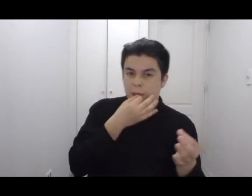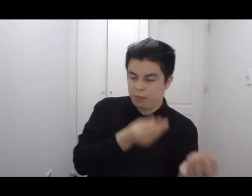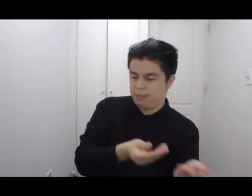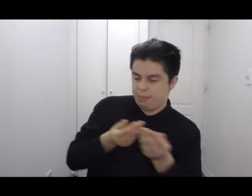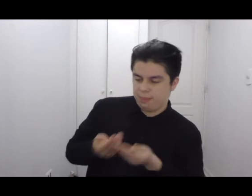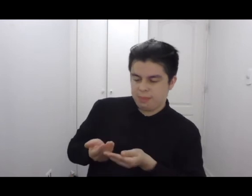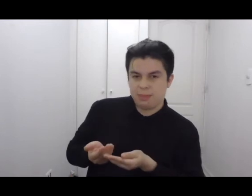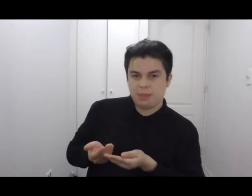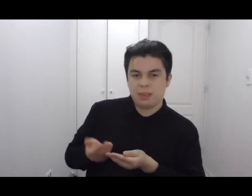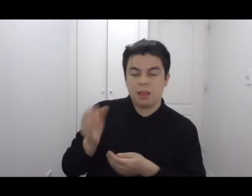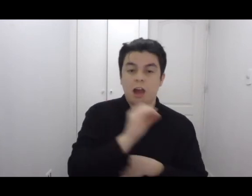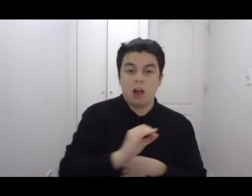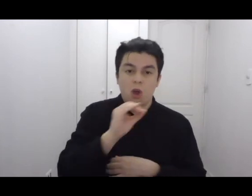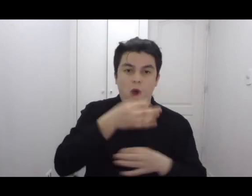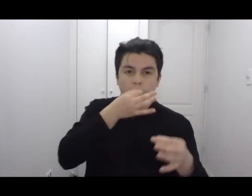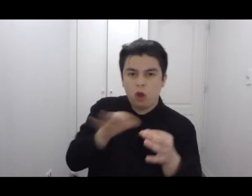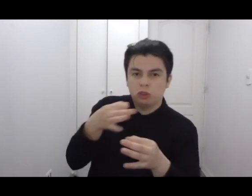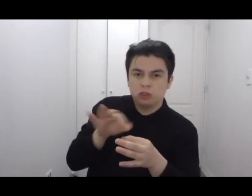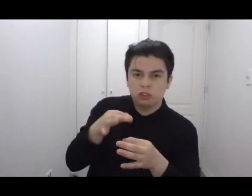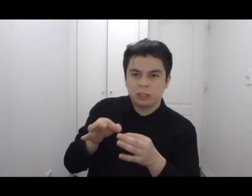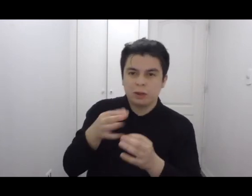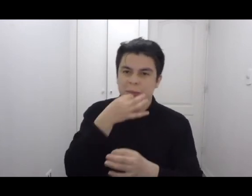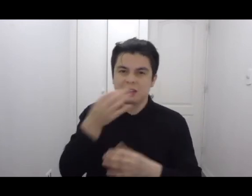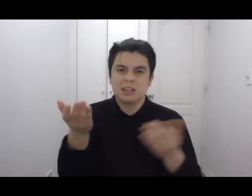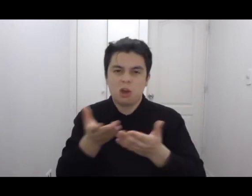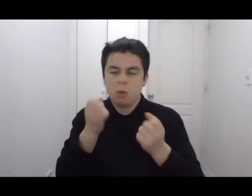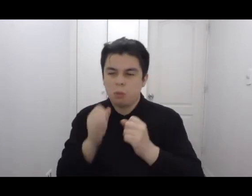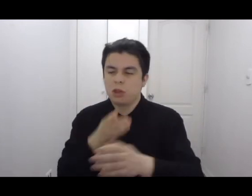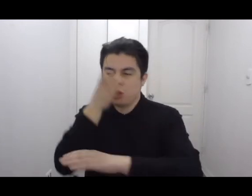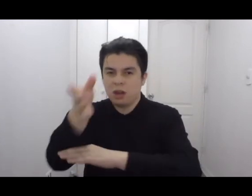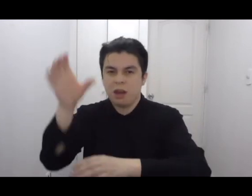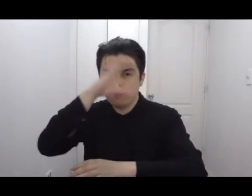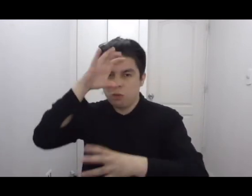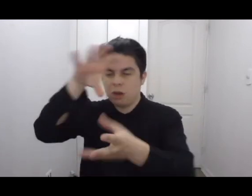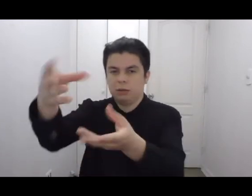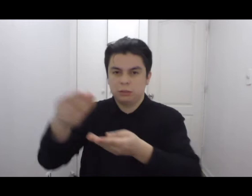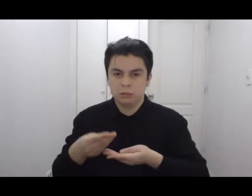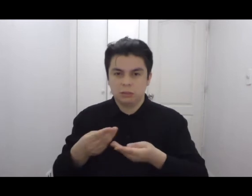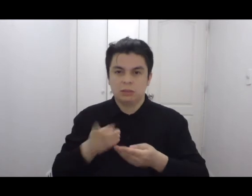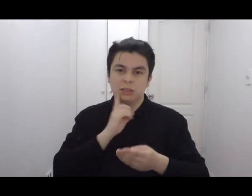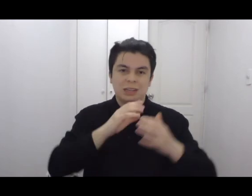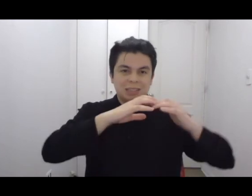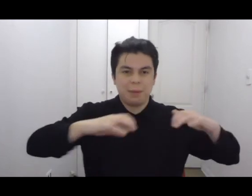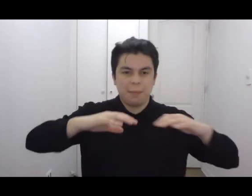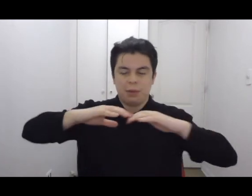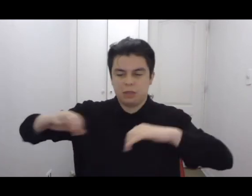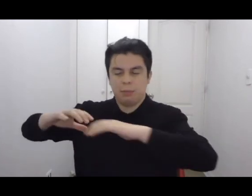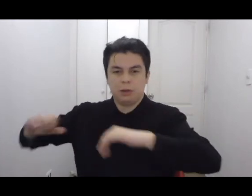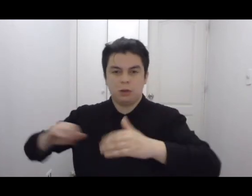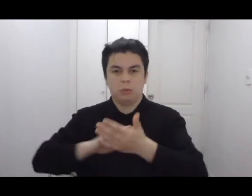no te orientan para que tú veas qué es lo dónde y como puedes hacerlo y tienen bien separados